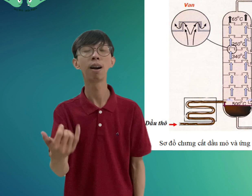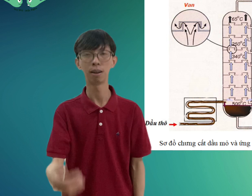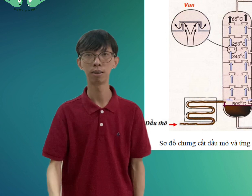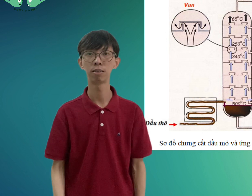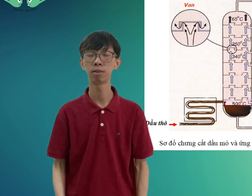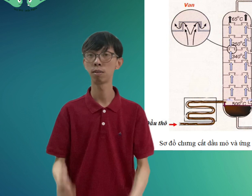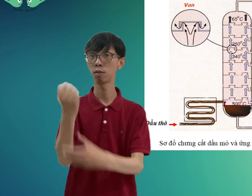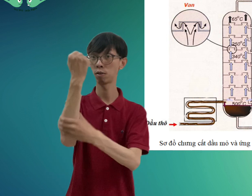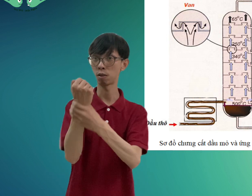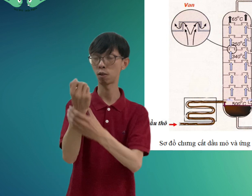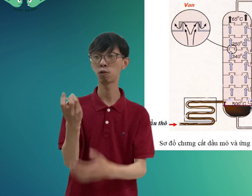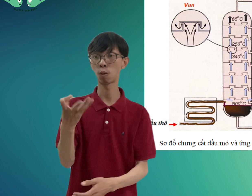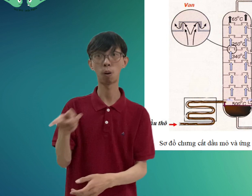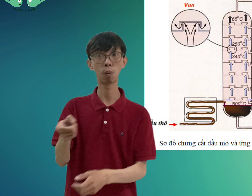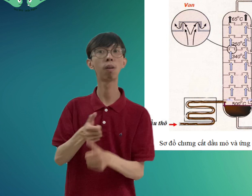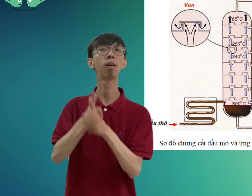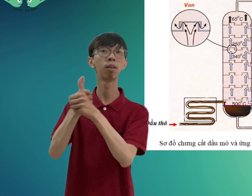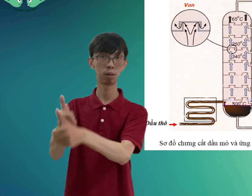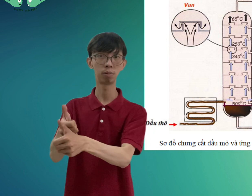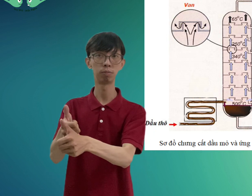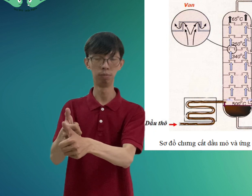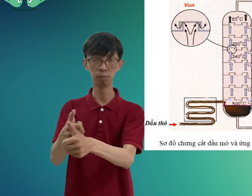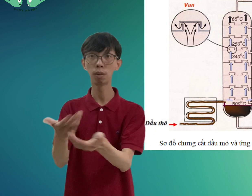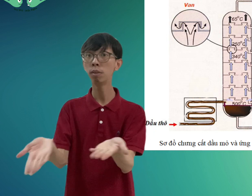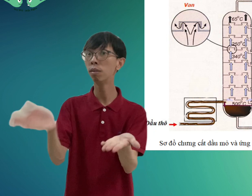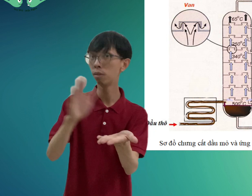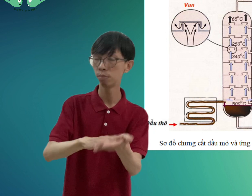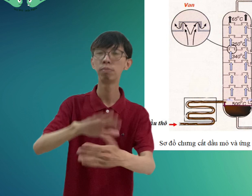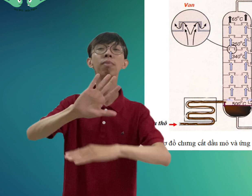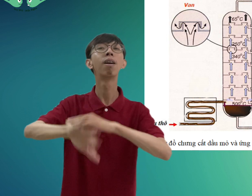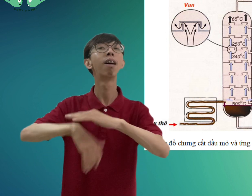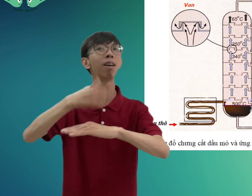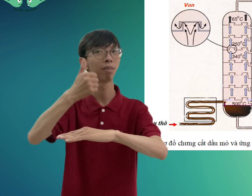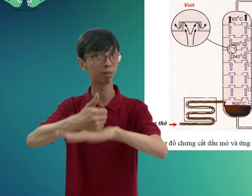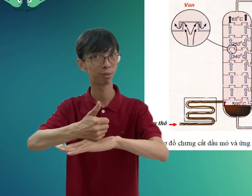Tại sao? Vì theo tỷ số của động cơ và an toàn